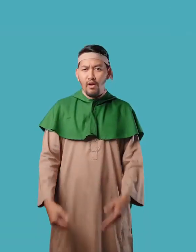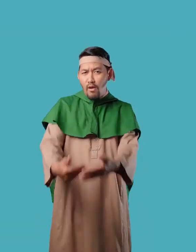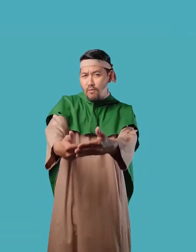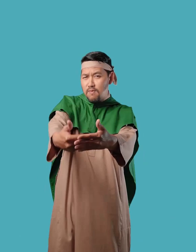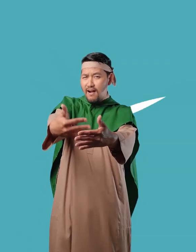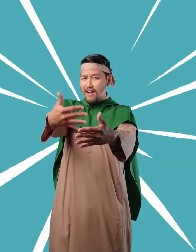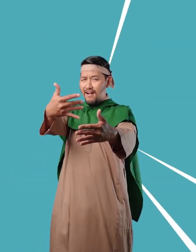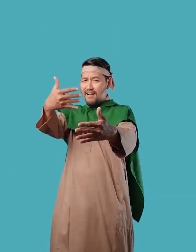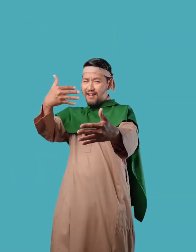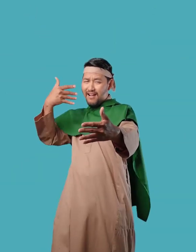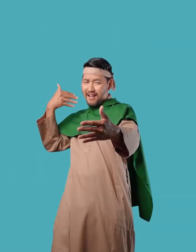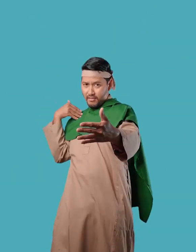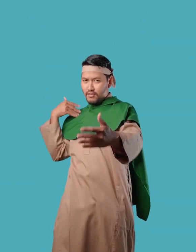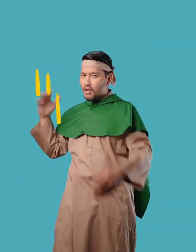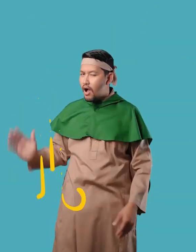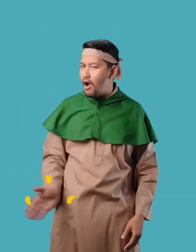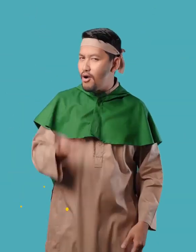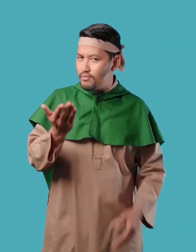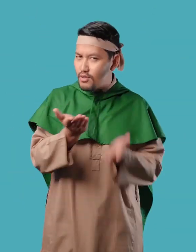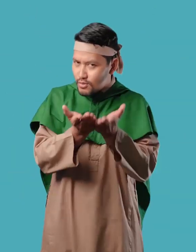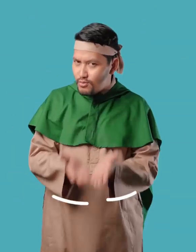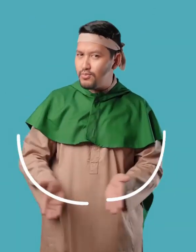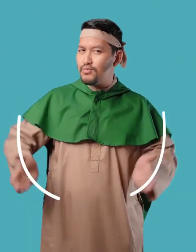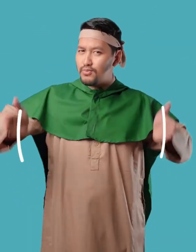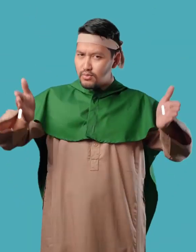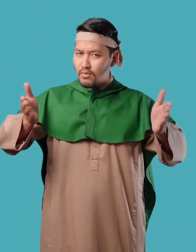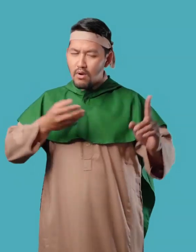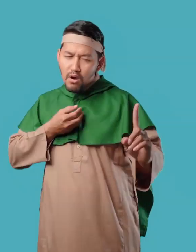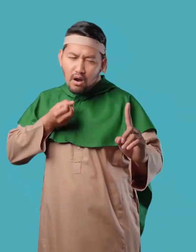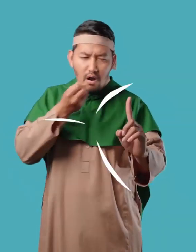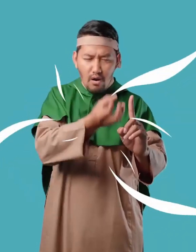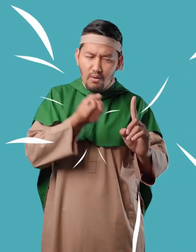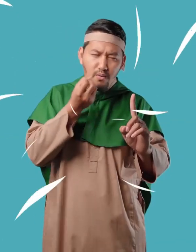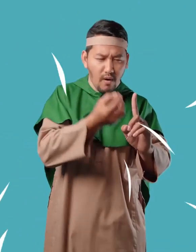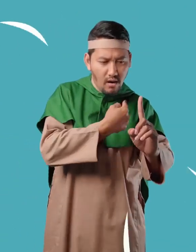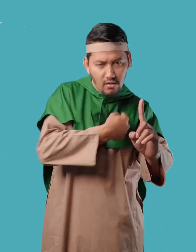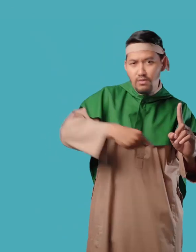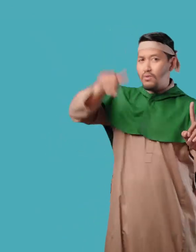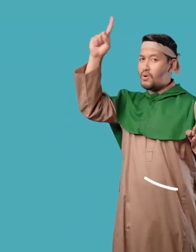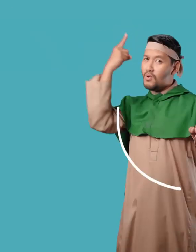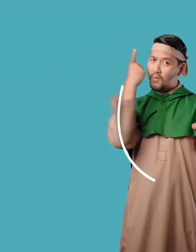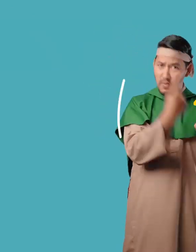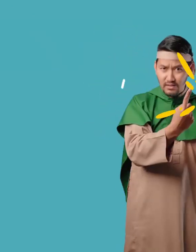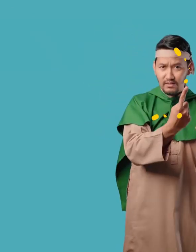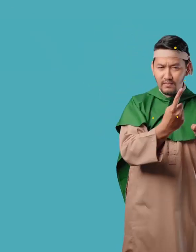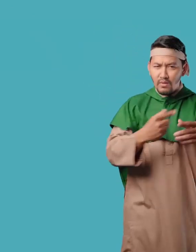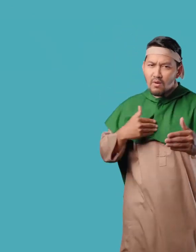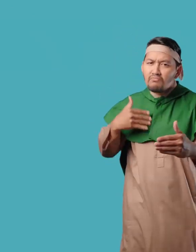Pada suatu masa, jauh setelah masa Nabi Nuh, umat manusia sudah melupakan ajaran Tauhid.